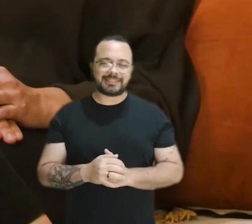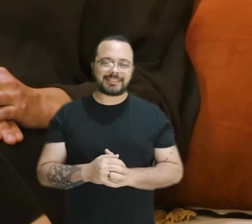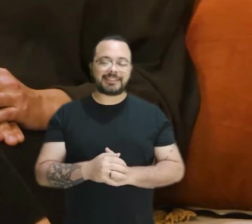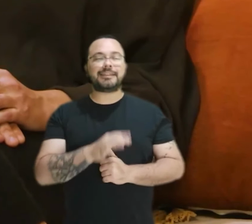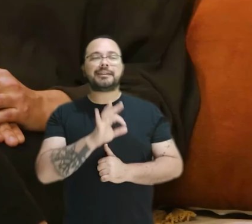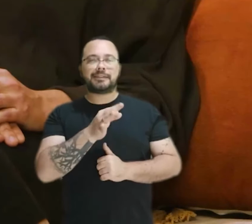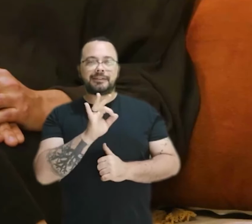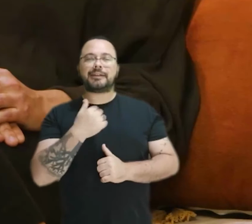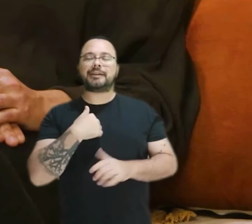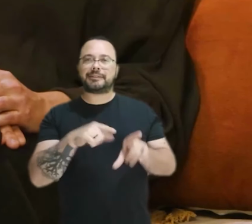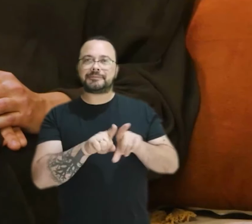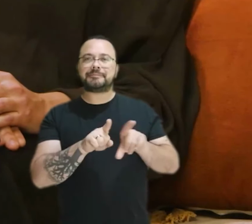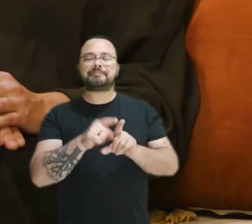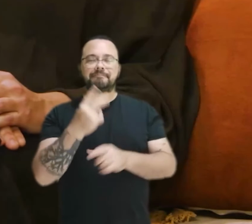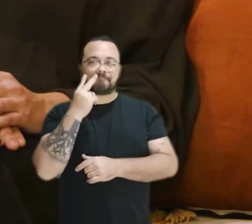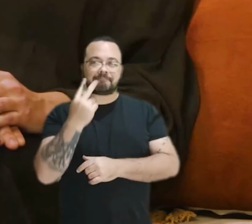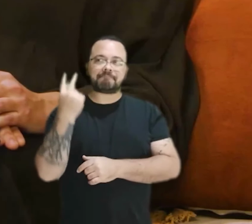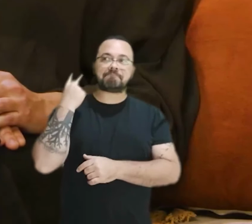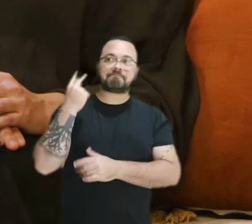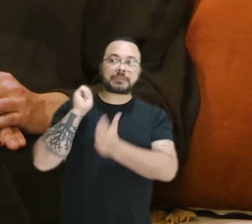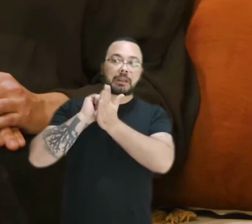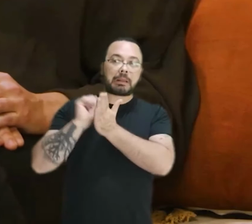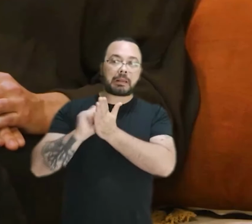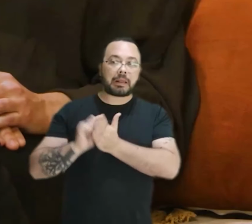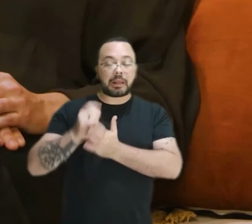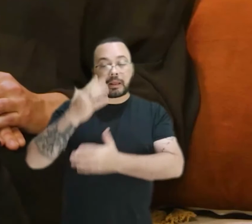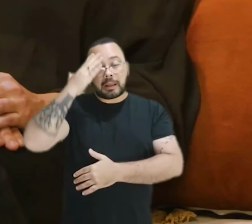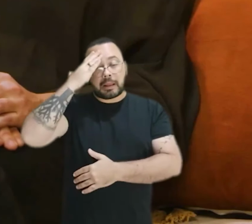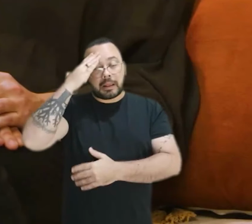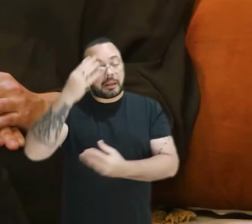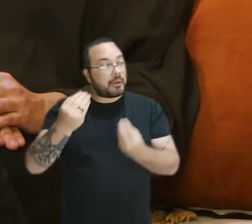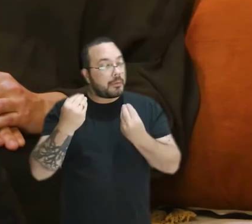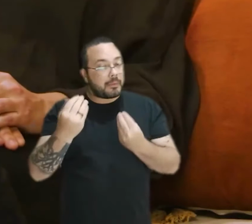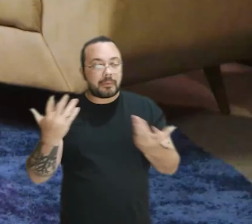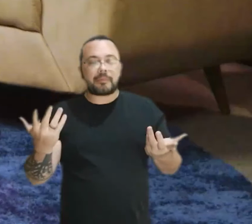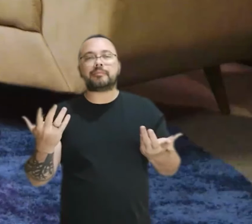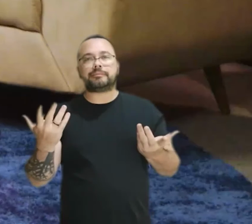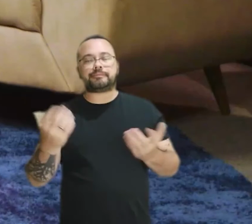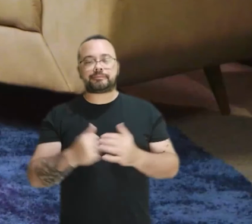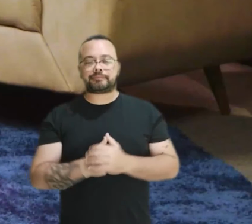Às vezes, eu olho pra umas coisas que eu escrevi, também, de letra, e falo: "Meu deus do céu!". Mas...